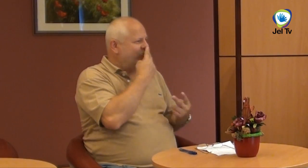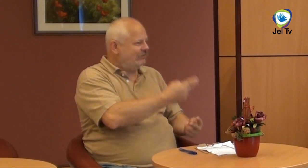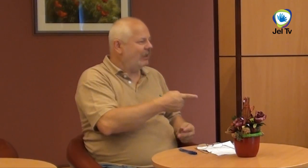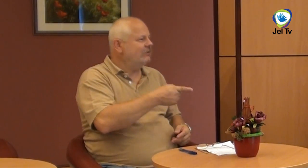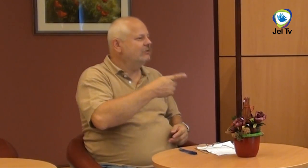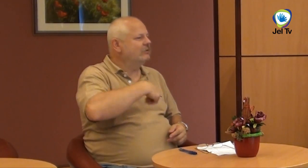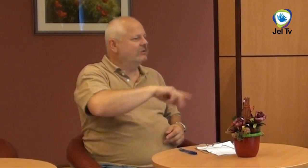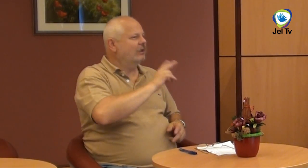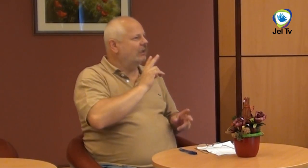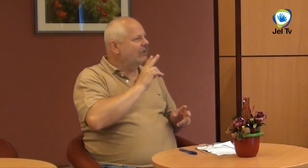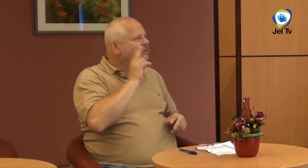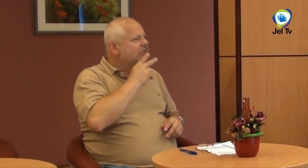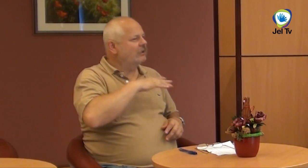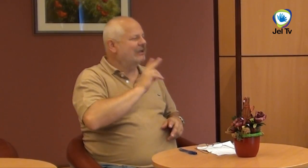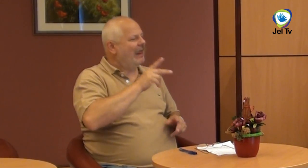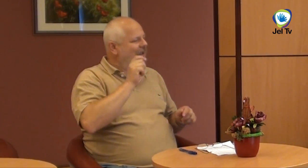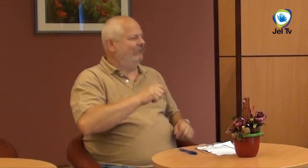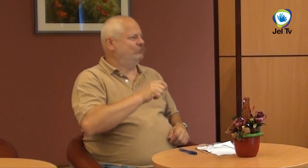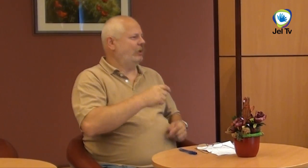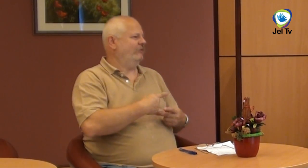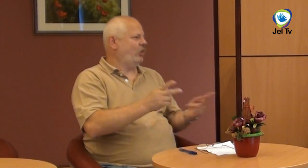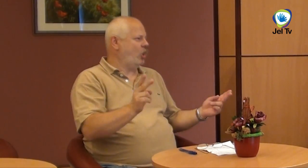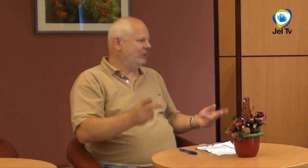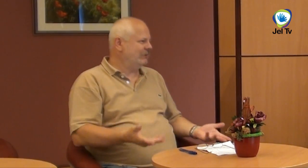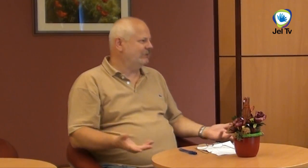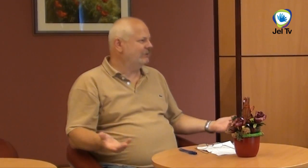Erre kell figyelni, és valaki képviseljen bennünket.